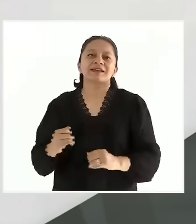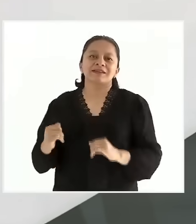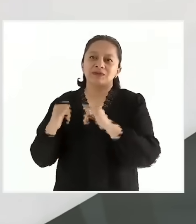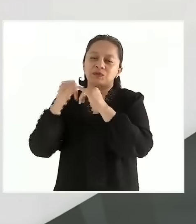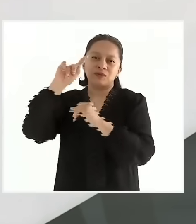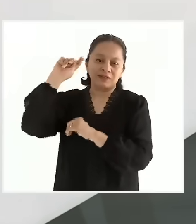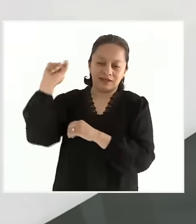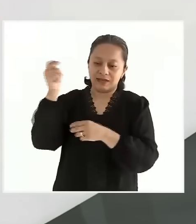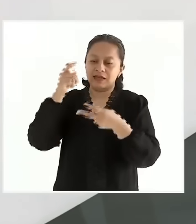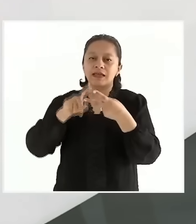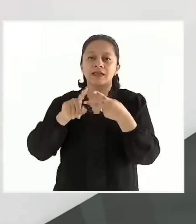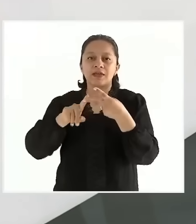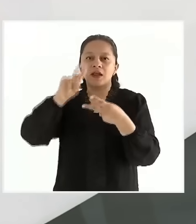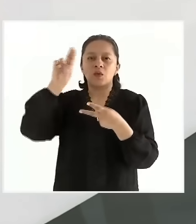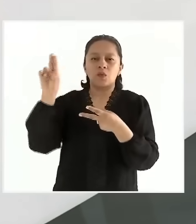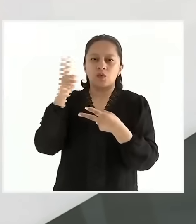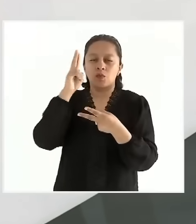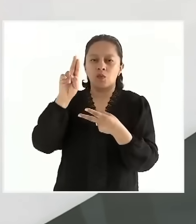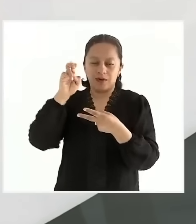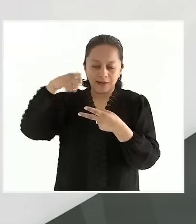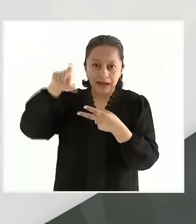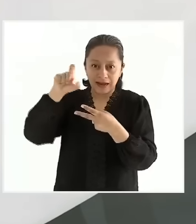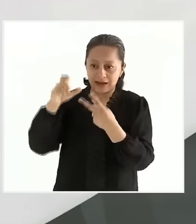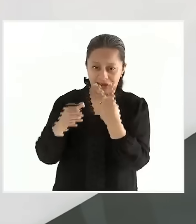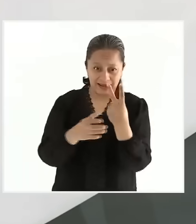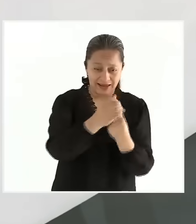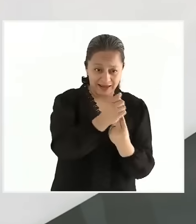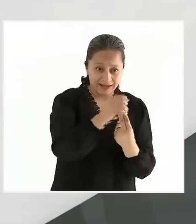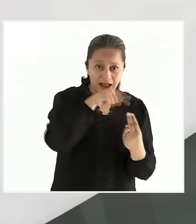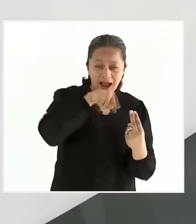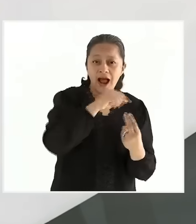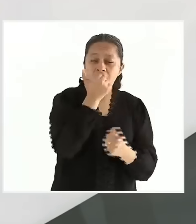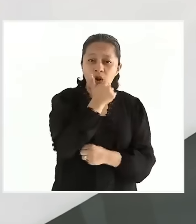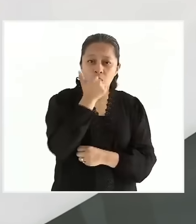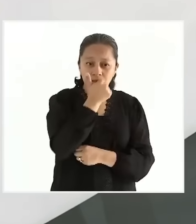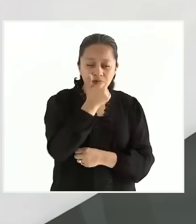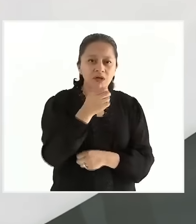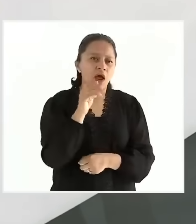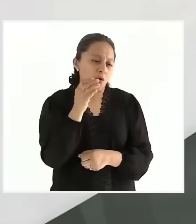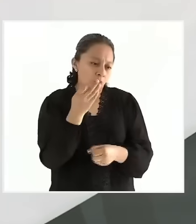y de la Universidad Autónoma. Jóvenes que se están preparando. Presidenta, en este evento se reúnen